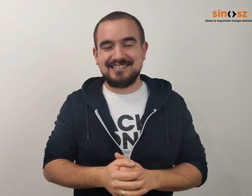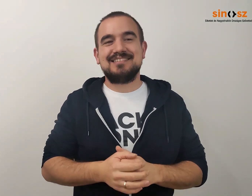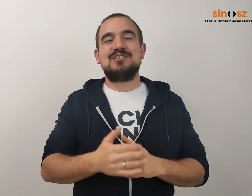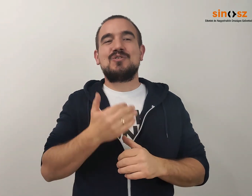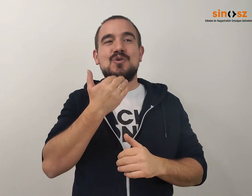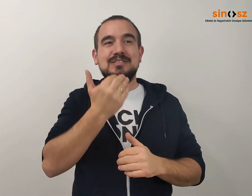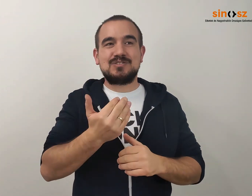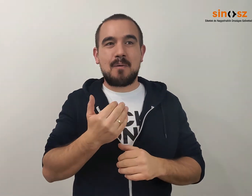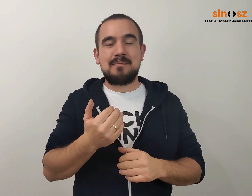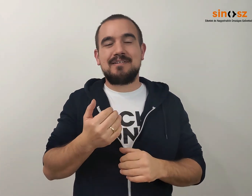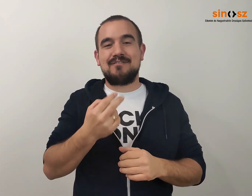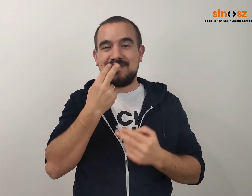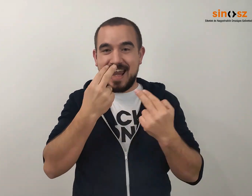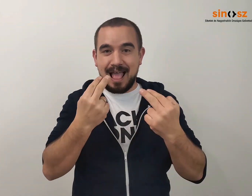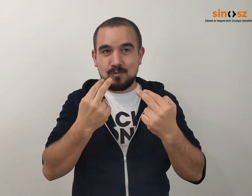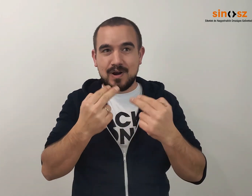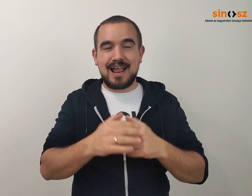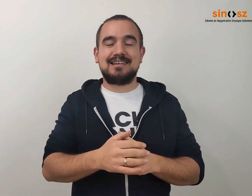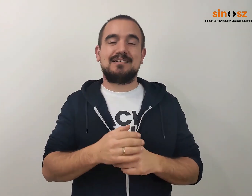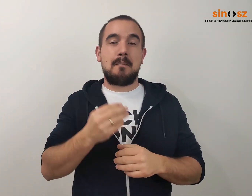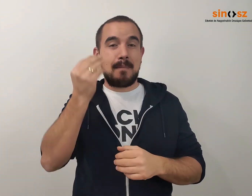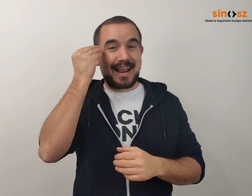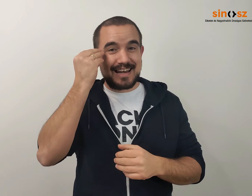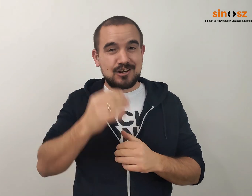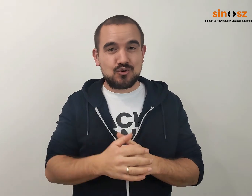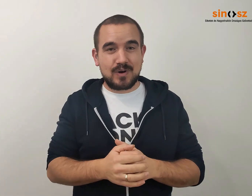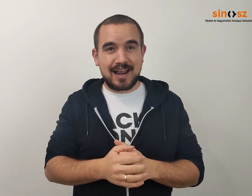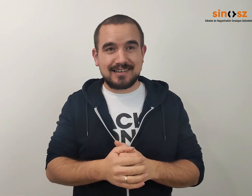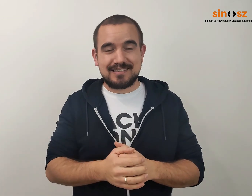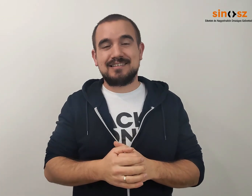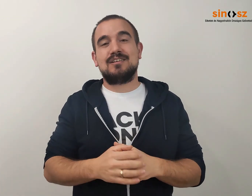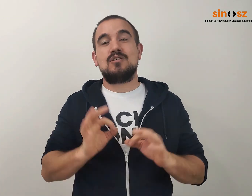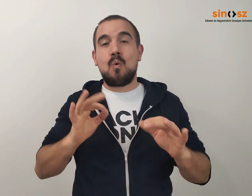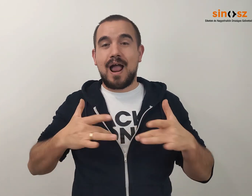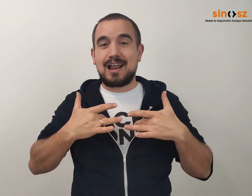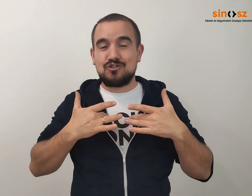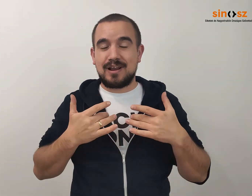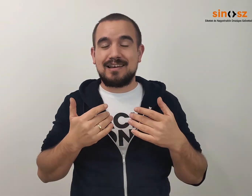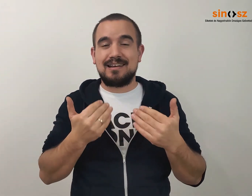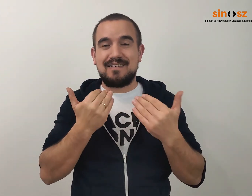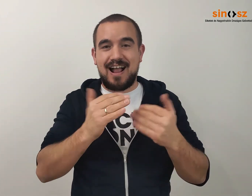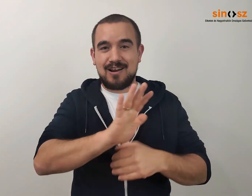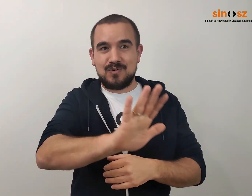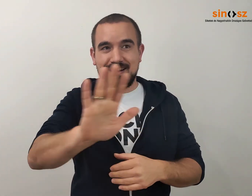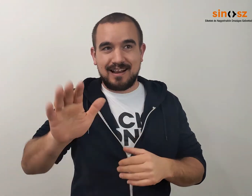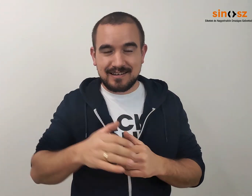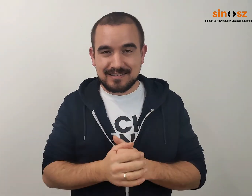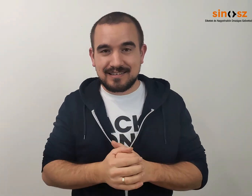Köszönöm a figyelmüket, megértésüket és jó egészségüket kívánok nektek!